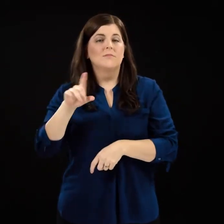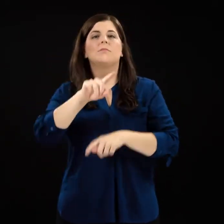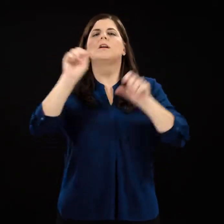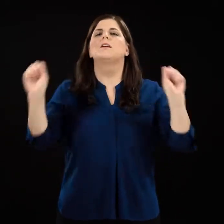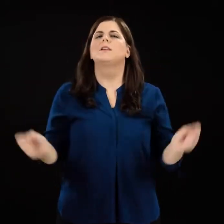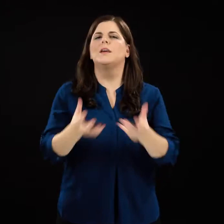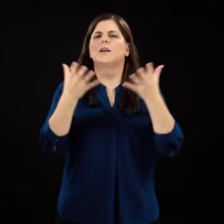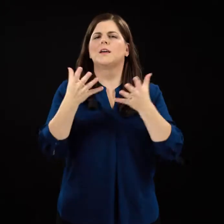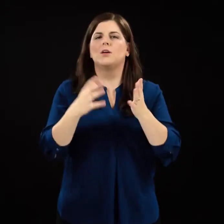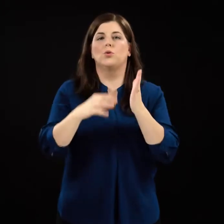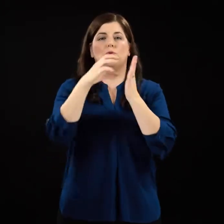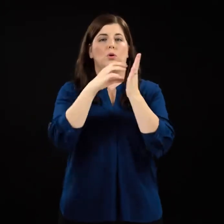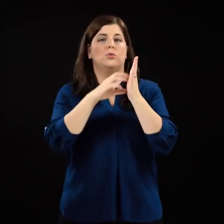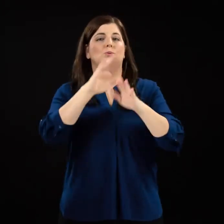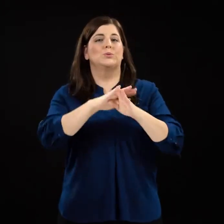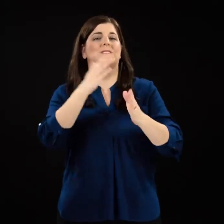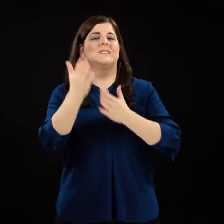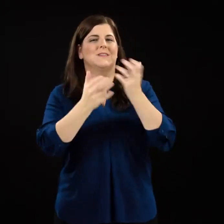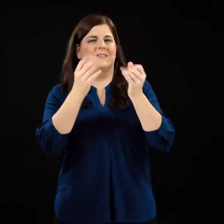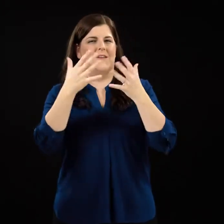a créé le Code sur les services sans fil.